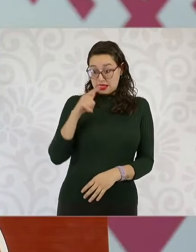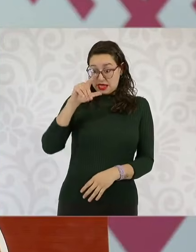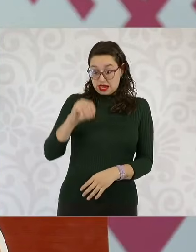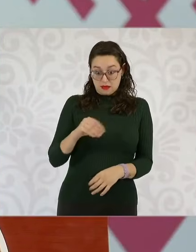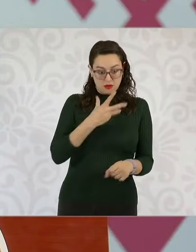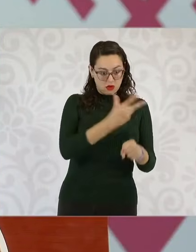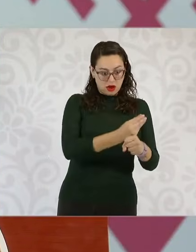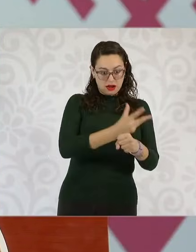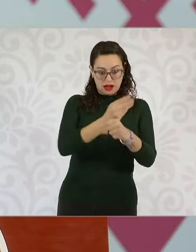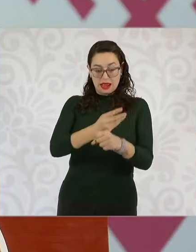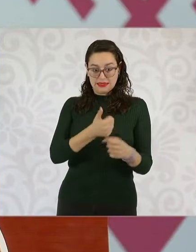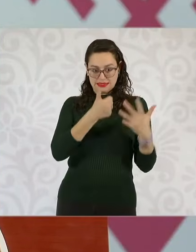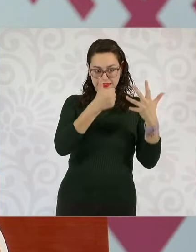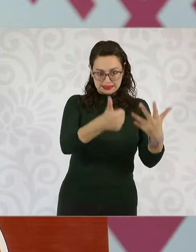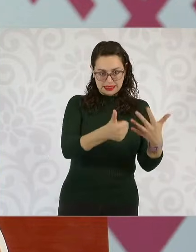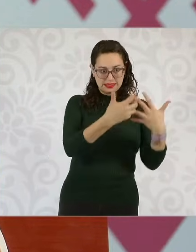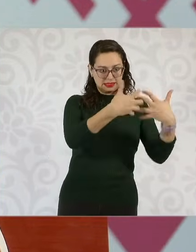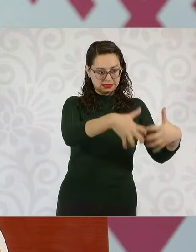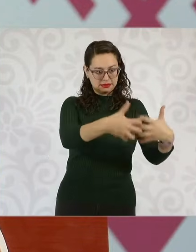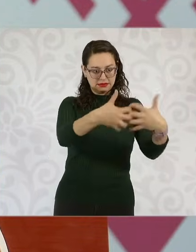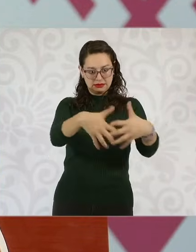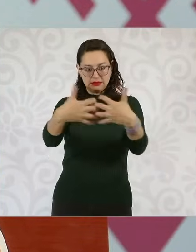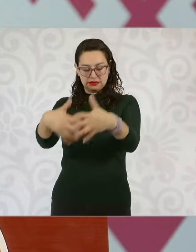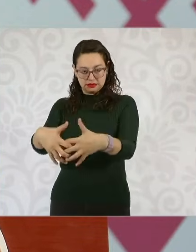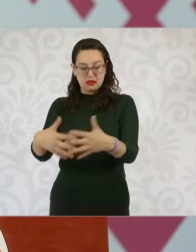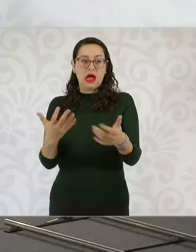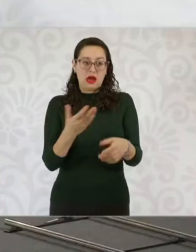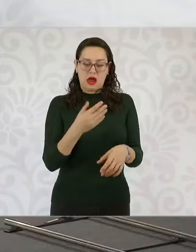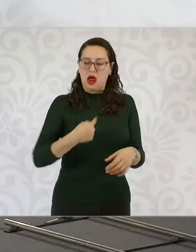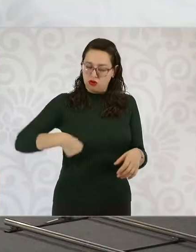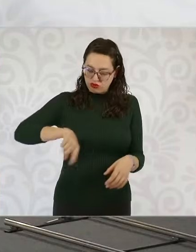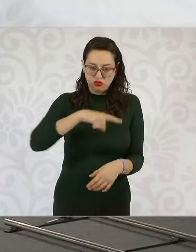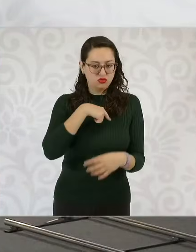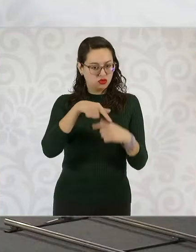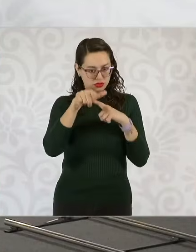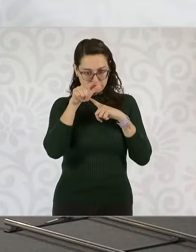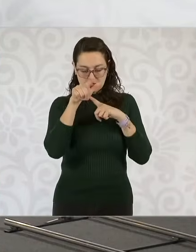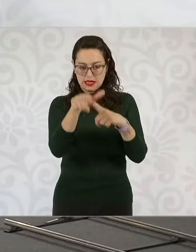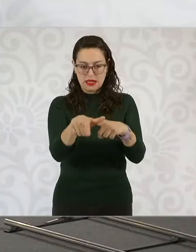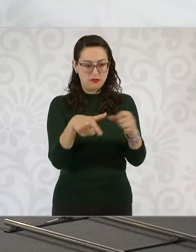refinerías históricas que hemos tenido que han estado a lo largo del tiempo rehabilit estánd y